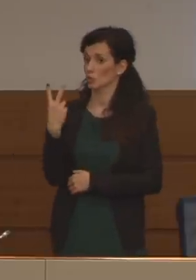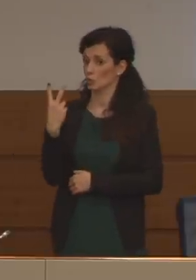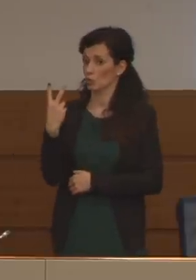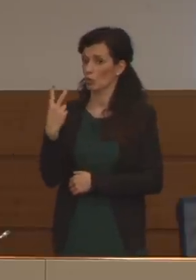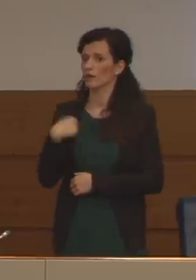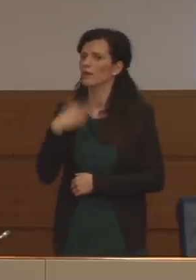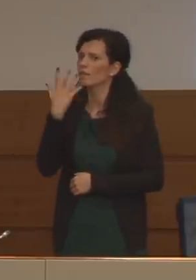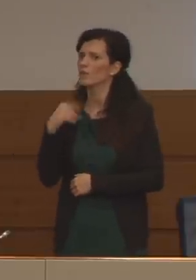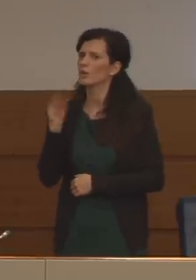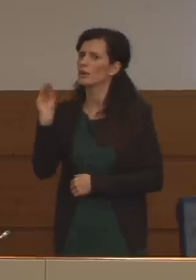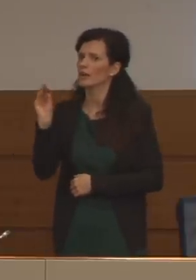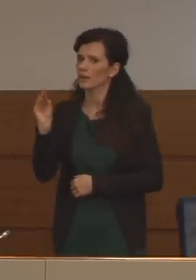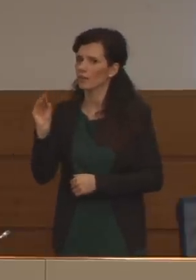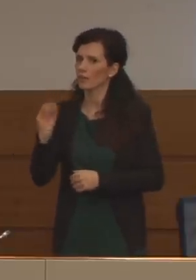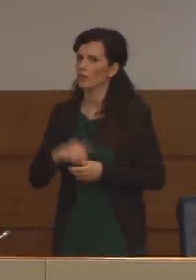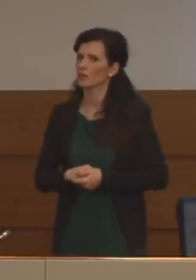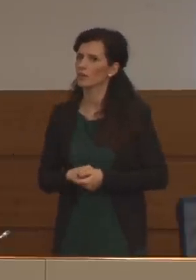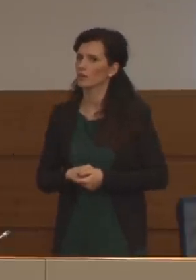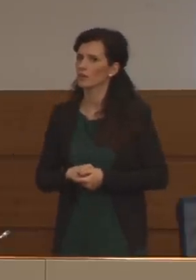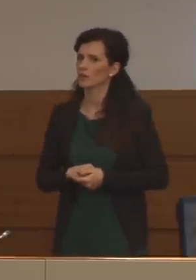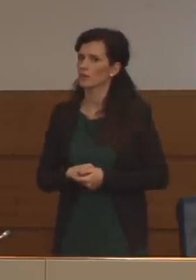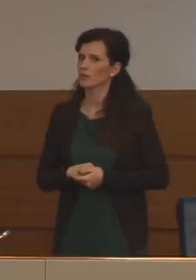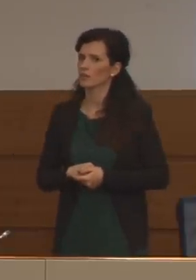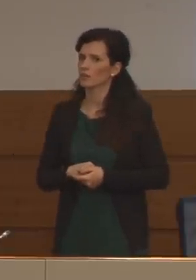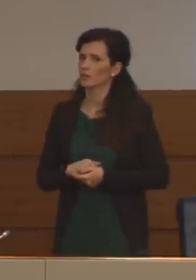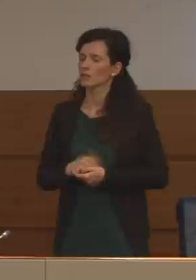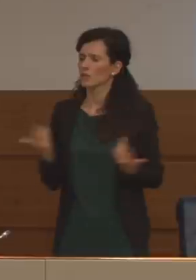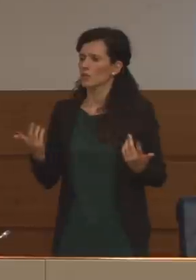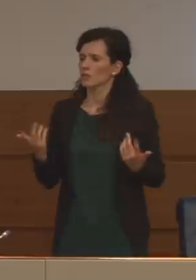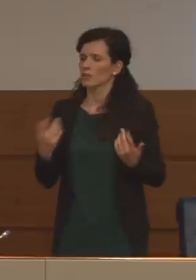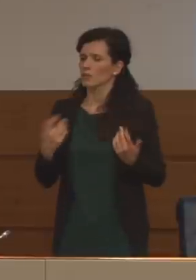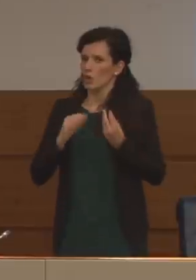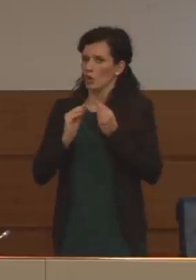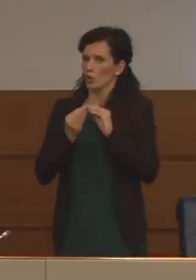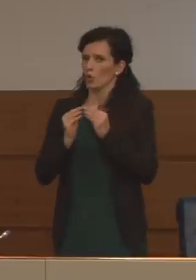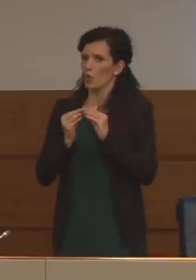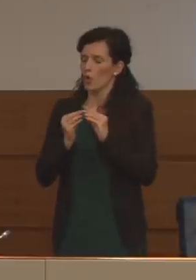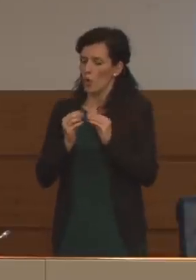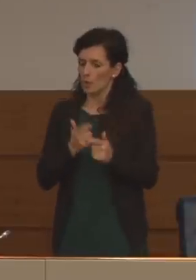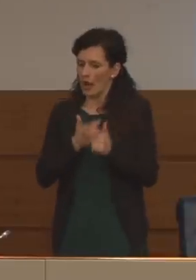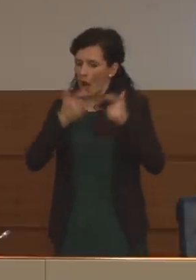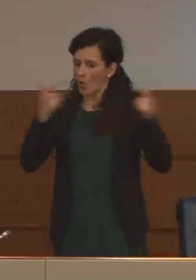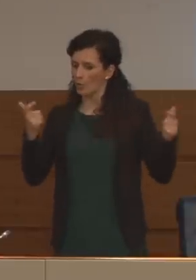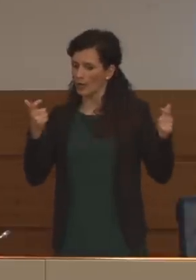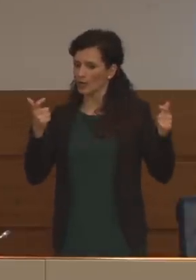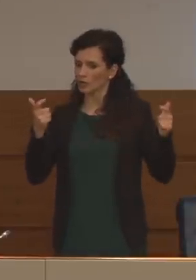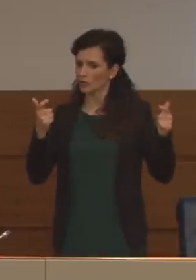io volevo sapere come vi spiegate l'aumento dei decessi nelle ultime 24 ore